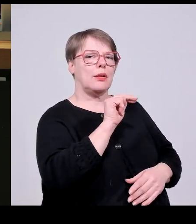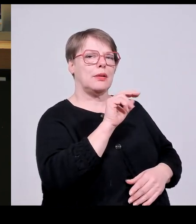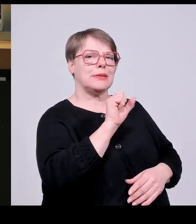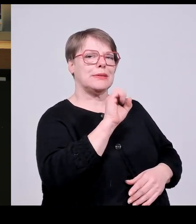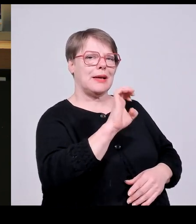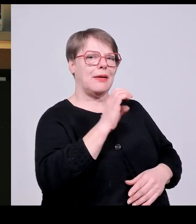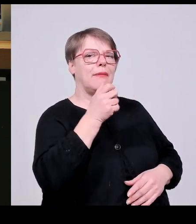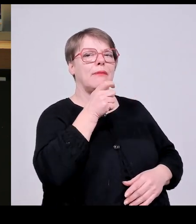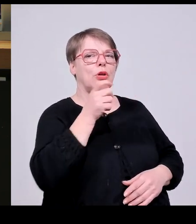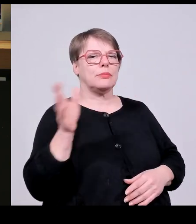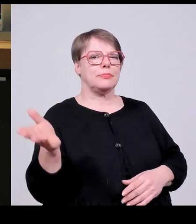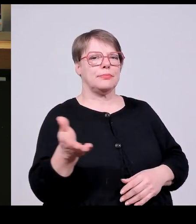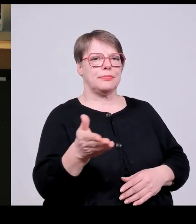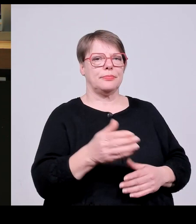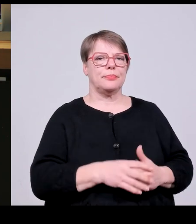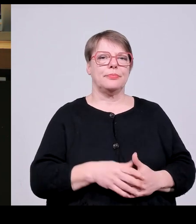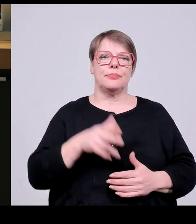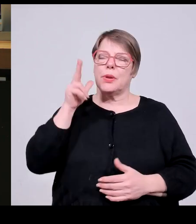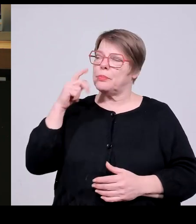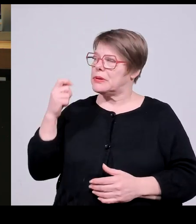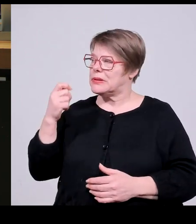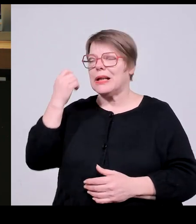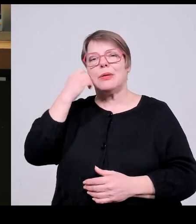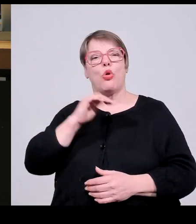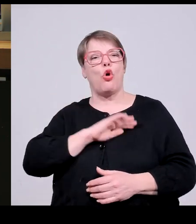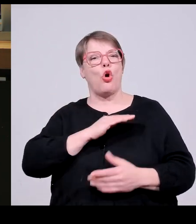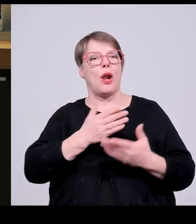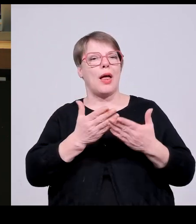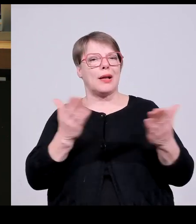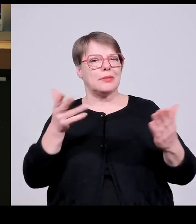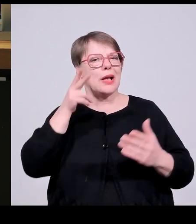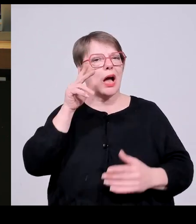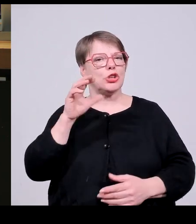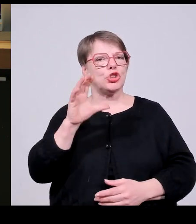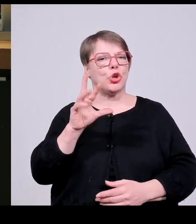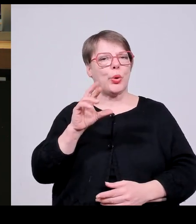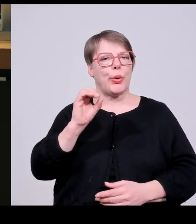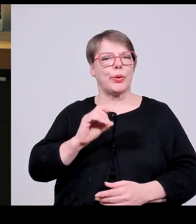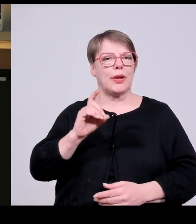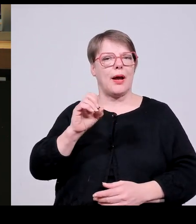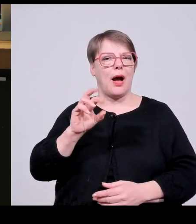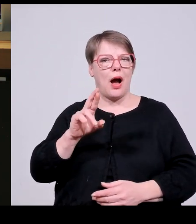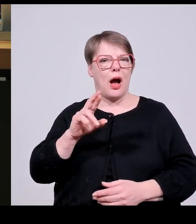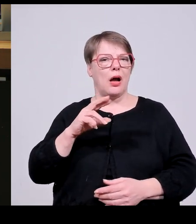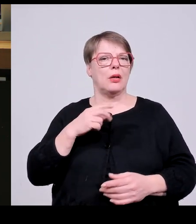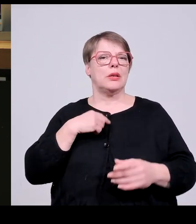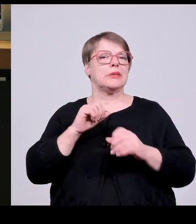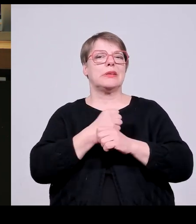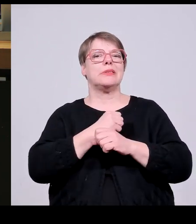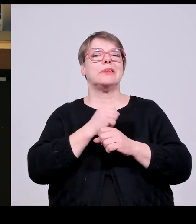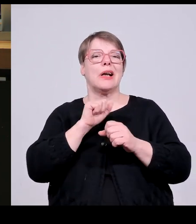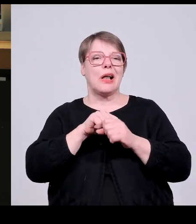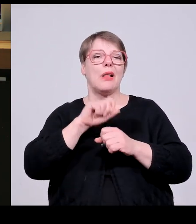das Thema ansprechen aberfangen wir anders an Versucht der Senat das Berliner Gasnetz zu kommunizieren beziehungsweise